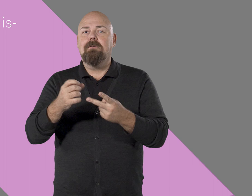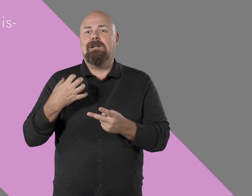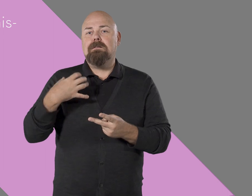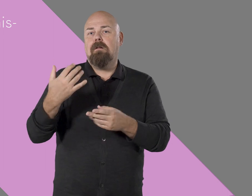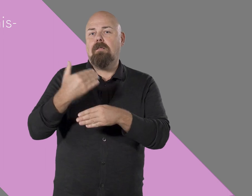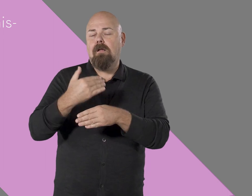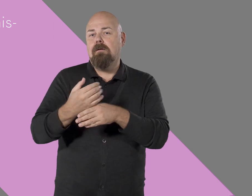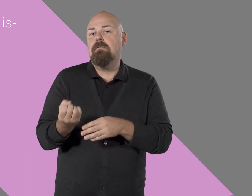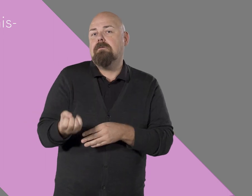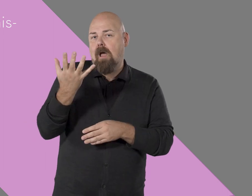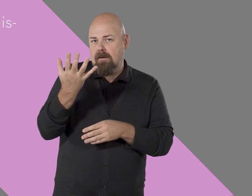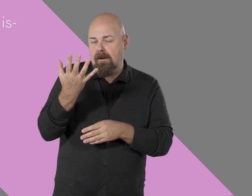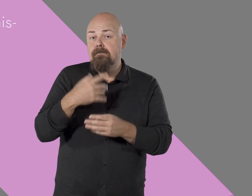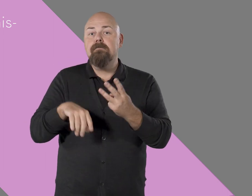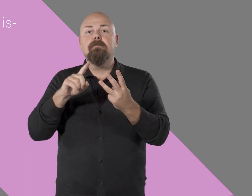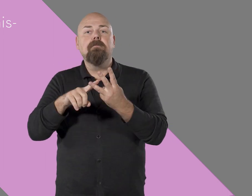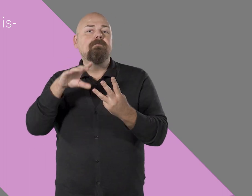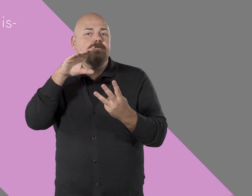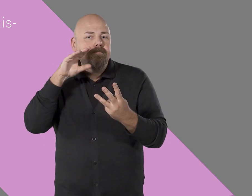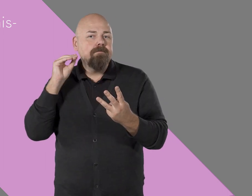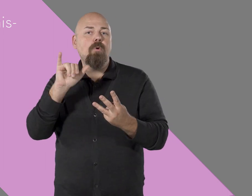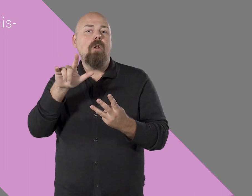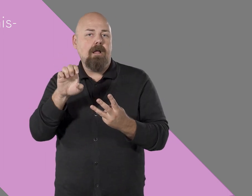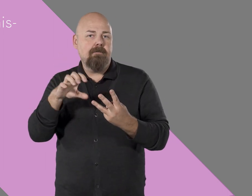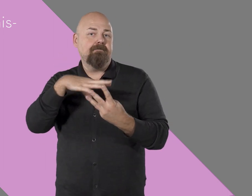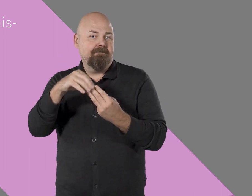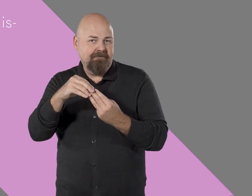Riksteatern Crea ja Svenska Yle.